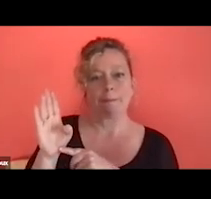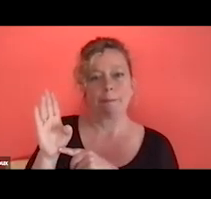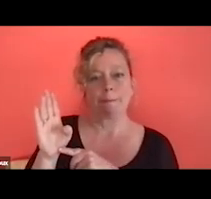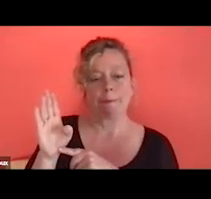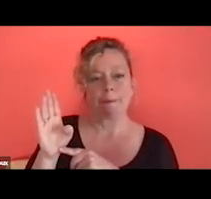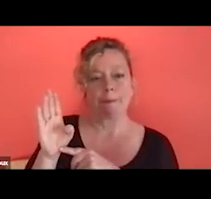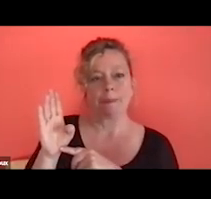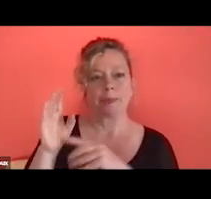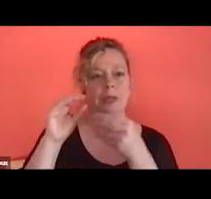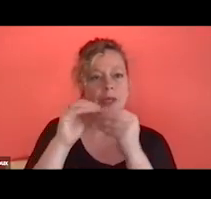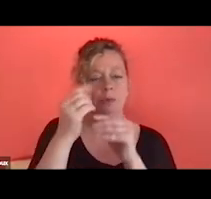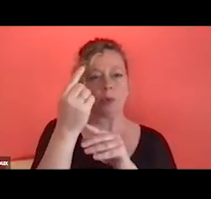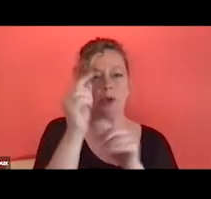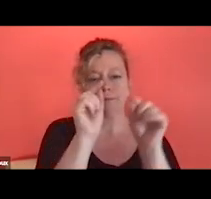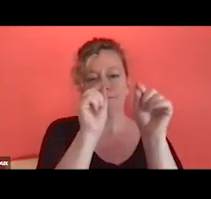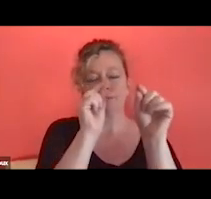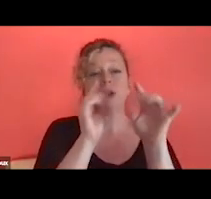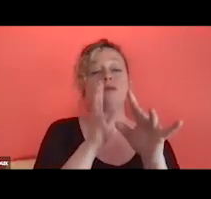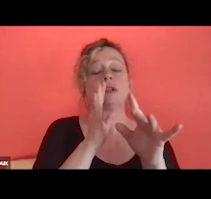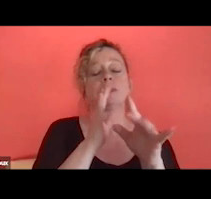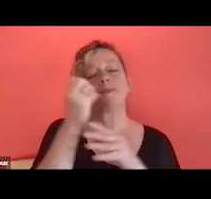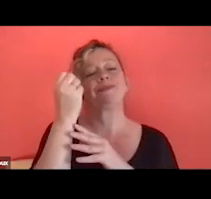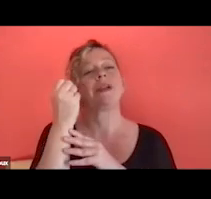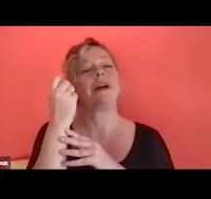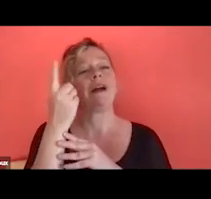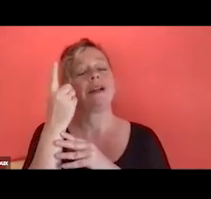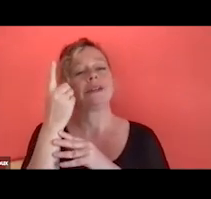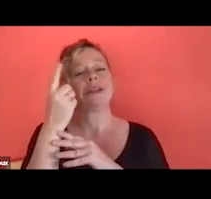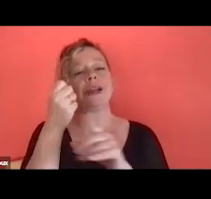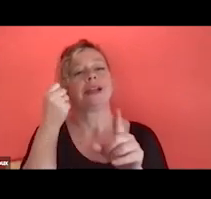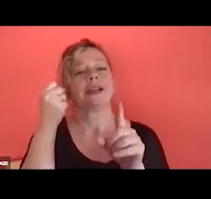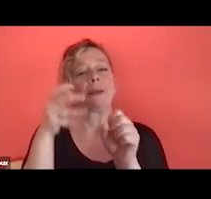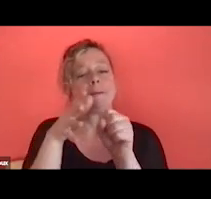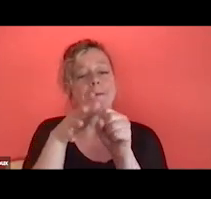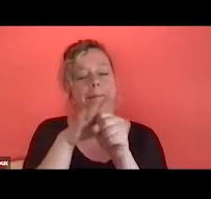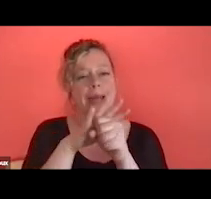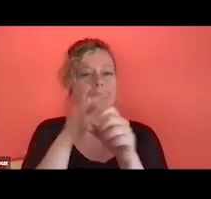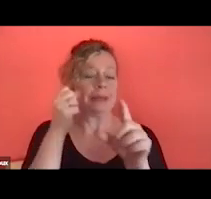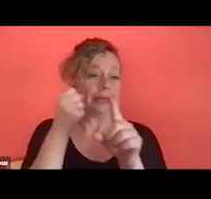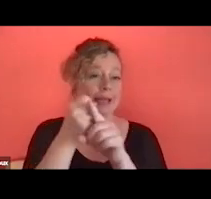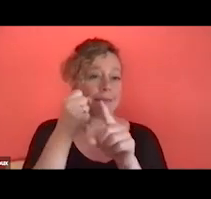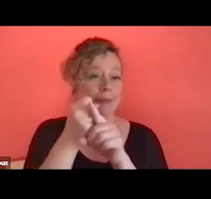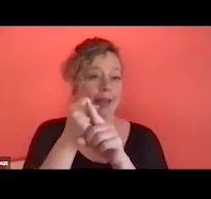La viñeta número uno habla sobre la comprensión del impacto de la pandemia en la ansiedad y los trastornos depresivos.